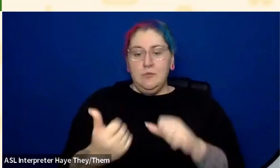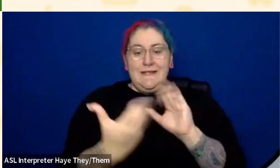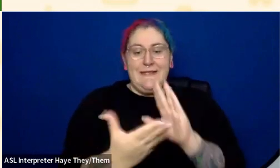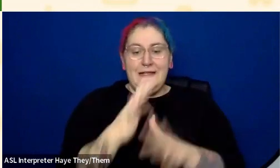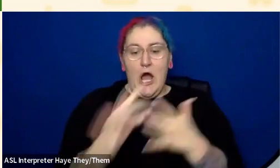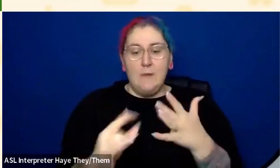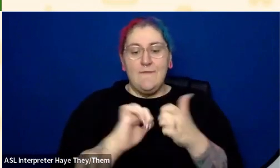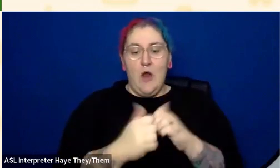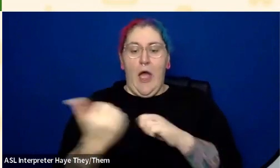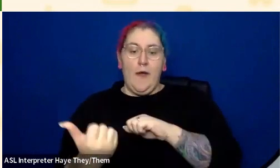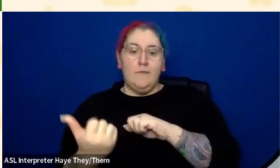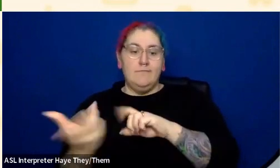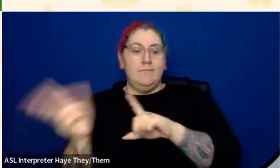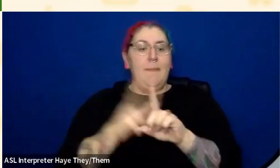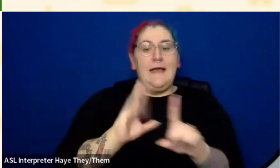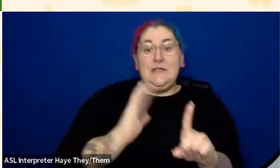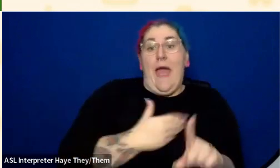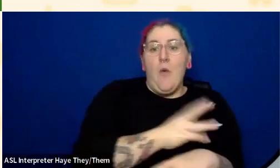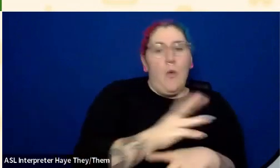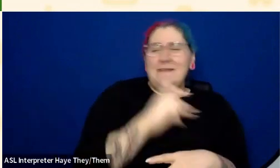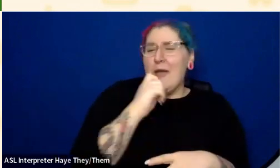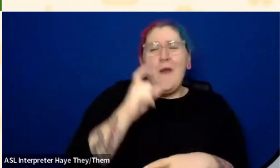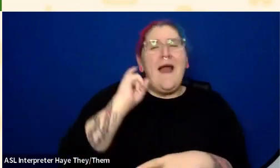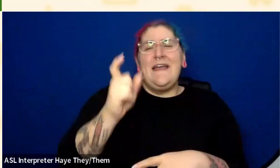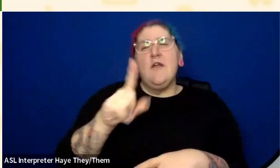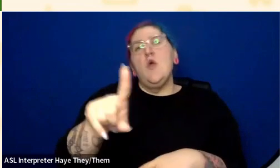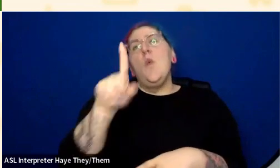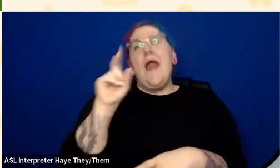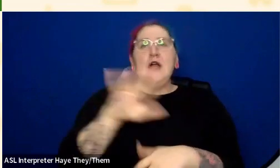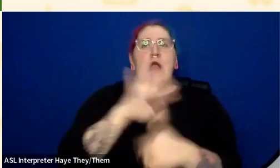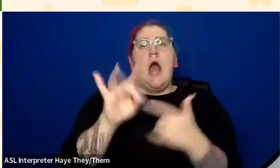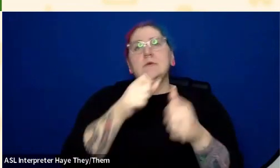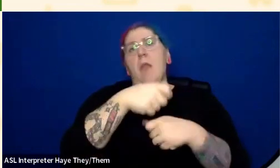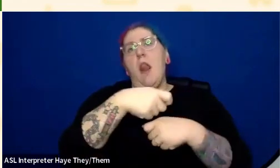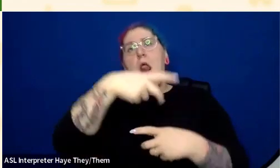por la que alguien tiene que pasar. Ofrecemos esta única cosa que va a mejorar la experiencia del usuario.